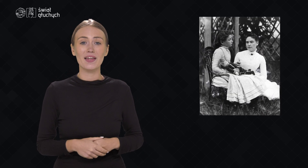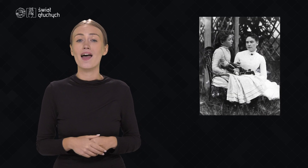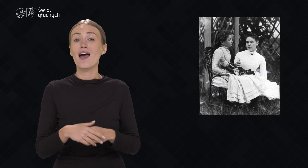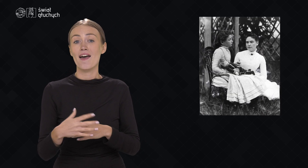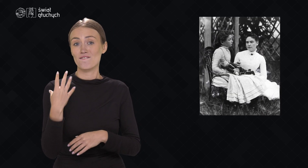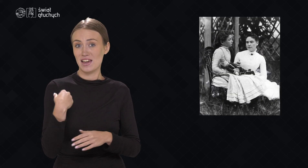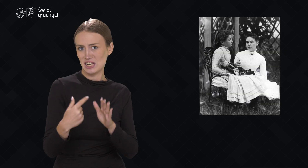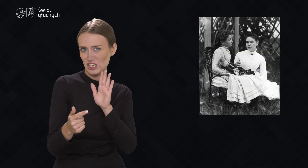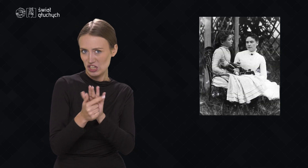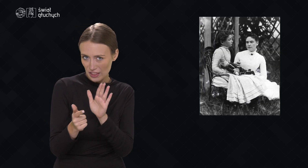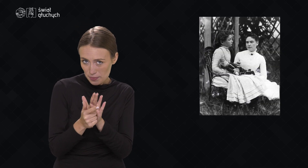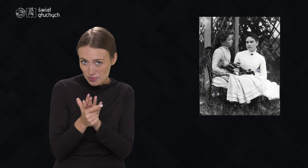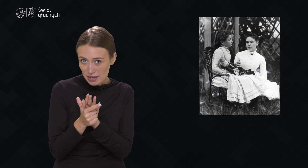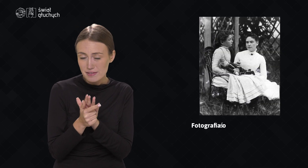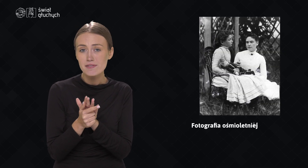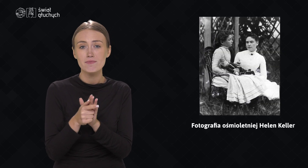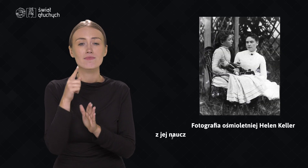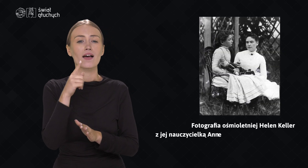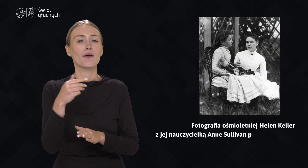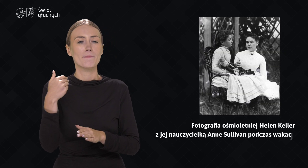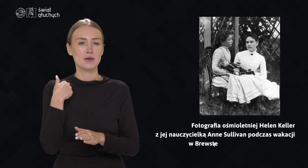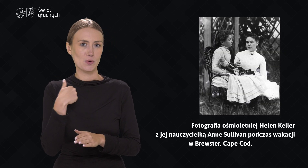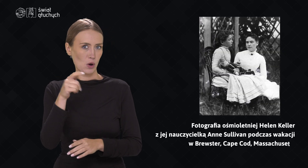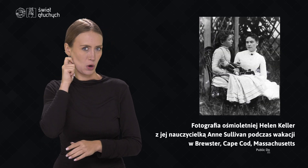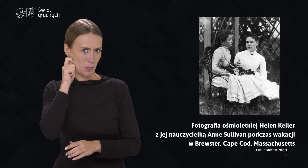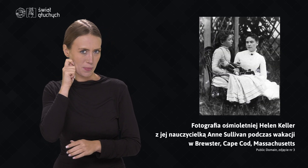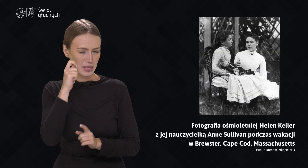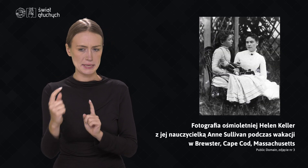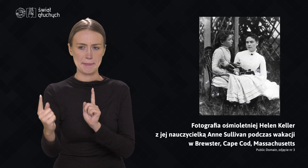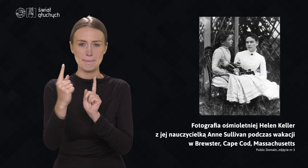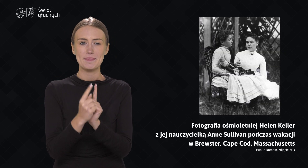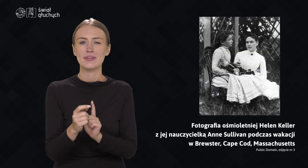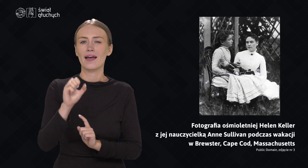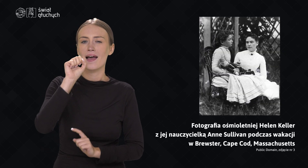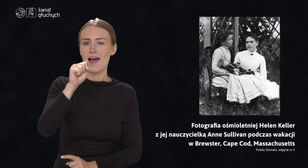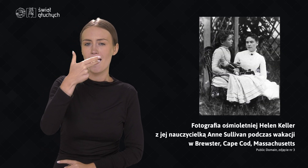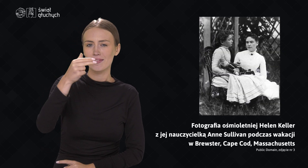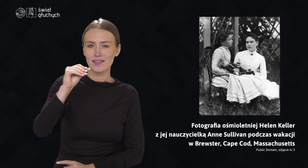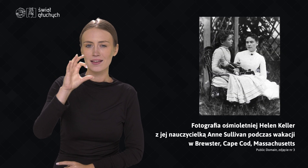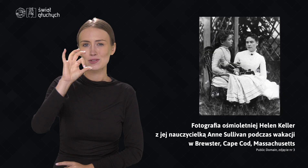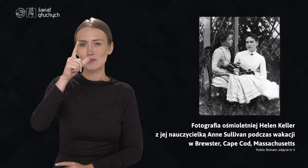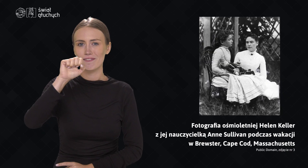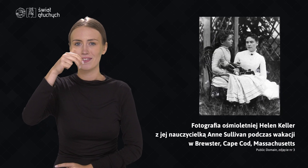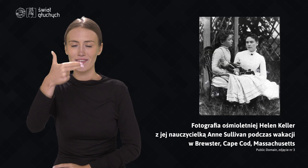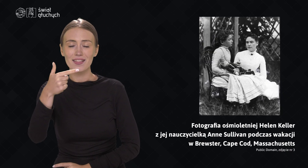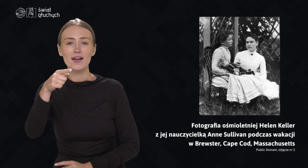Z biegiem czasu, w wieku 17 lat, do Helen sprowadzono Anne Sullivan,